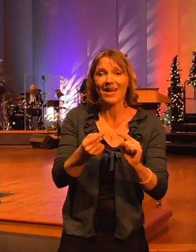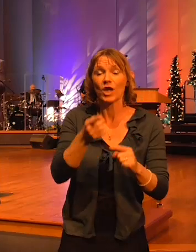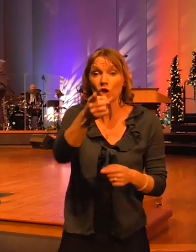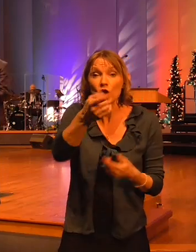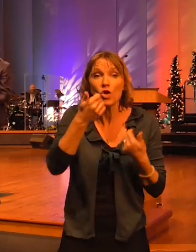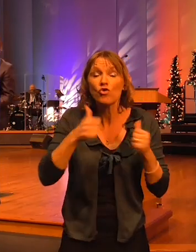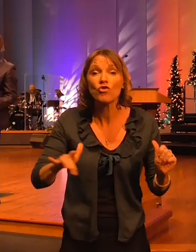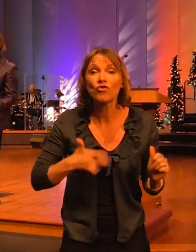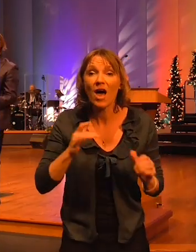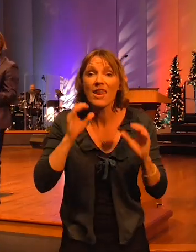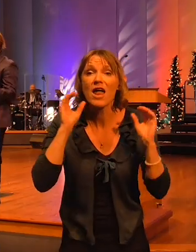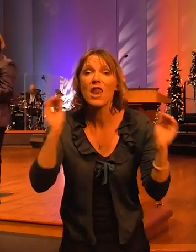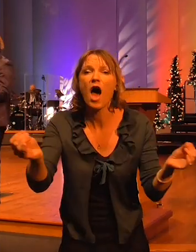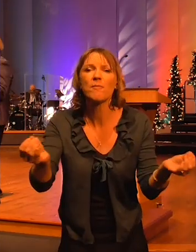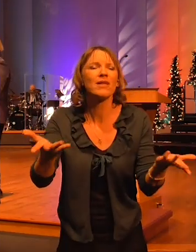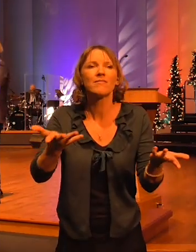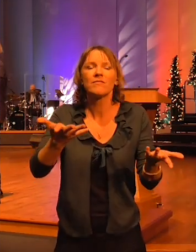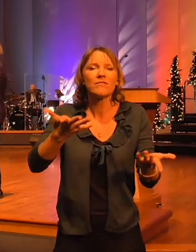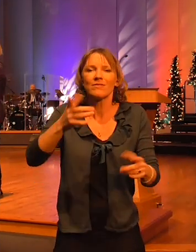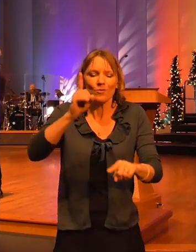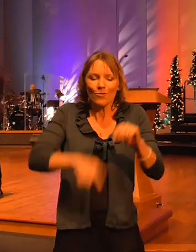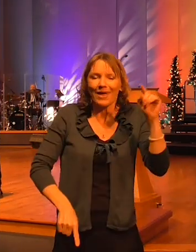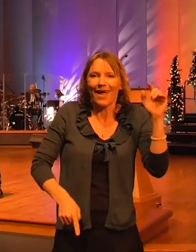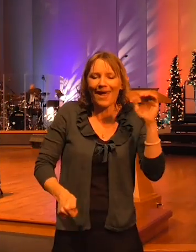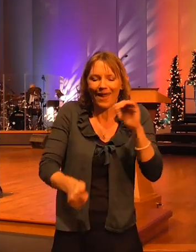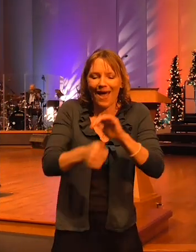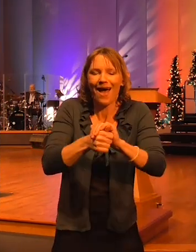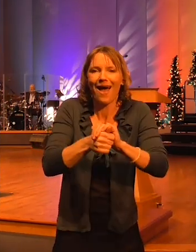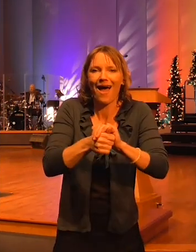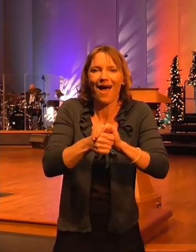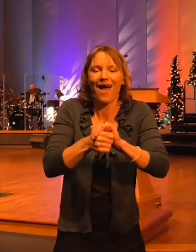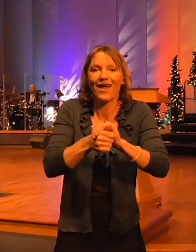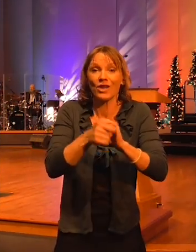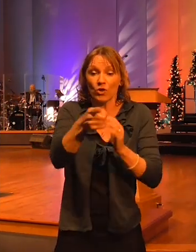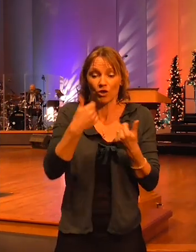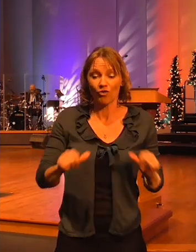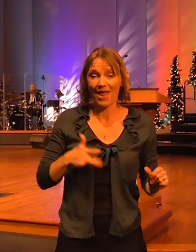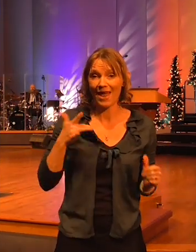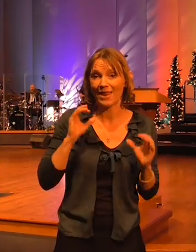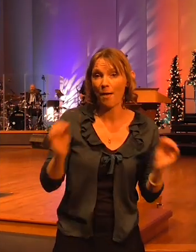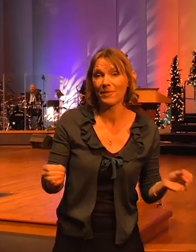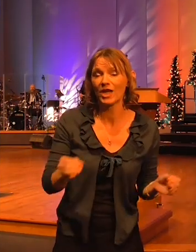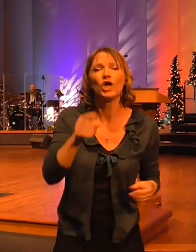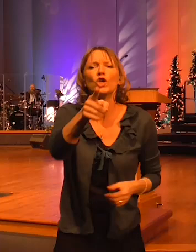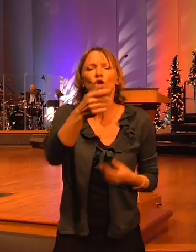puedes intentar conocerme no hay ningún lugar donde esconderte puedes intentar conocerme tú puedo